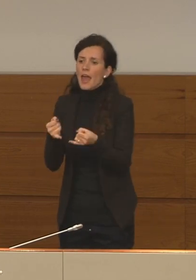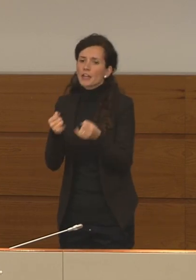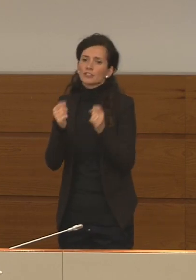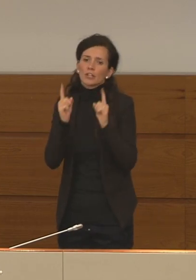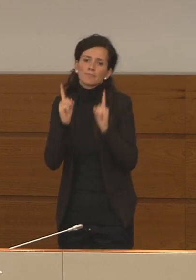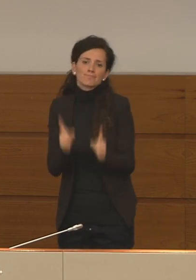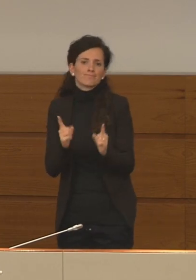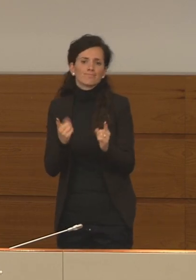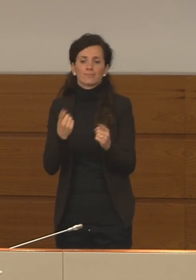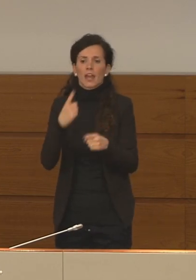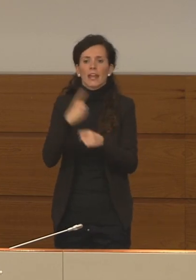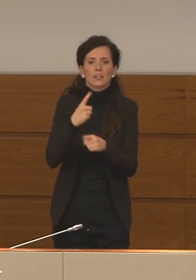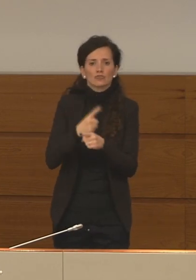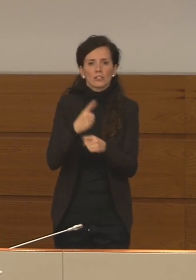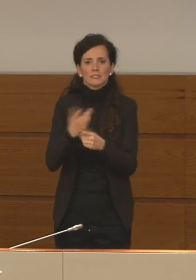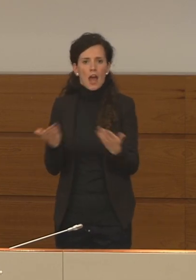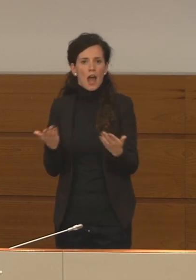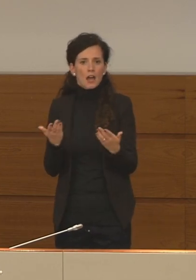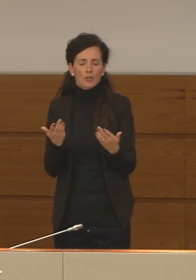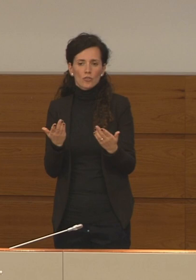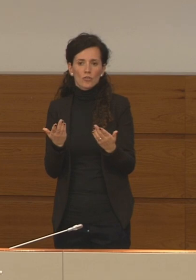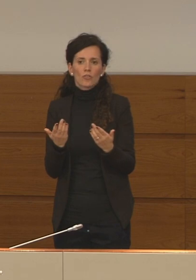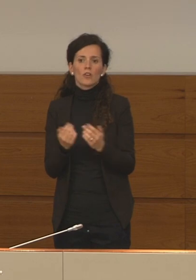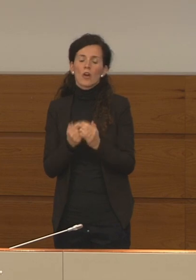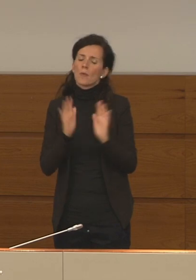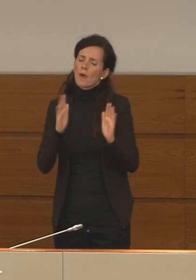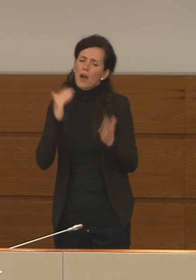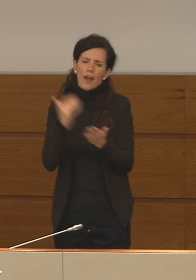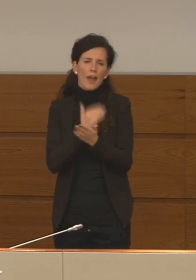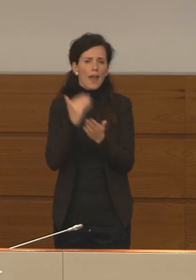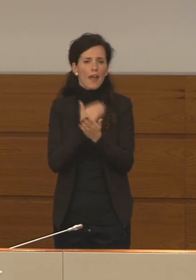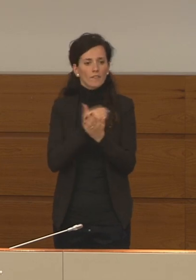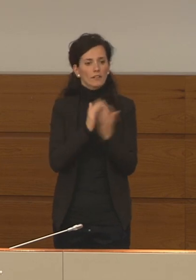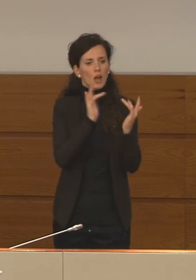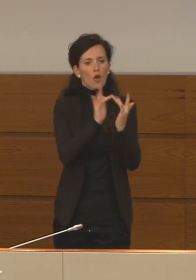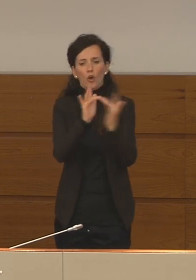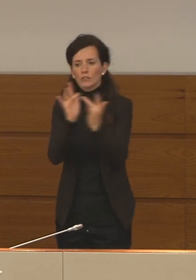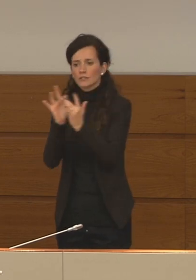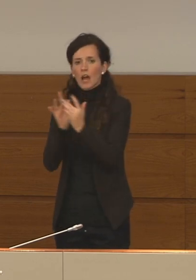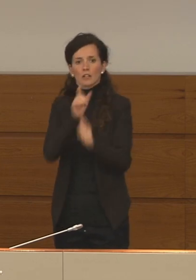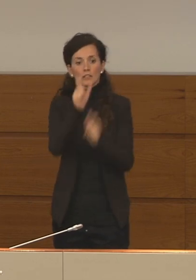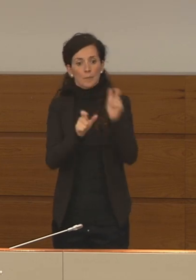possono essere necessarie però evitando contatti stretti con altre persone,